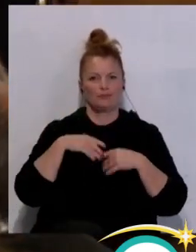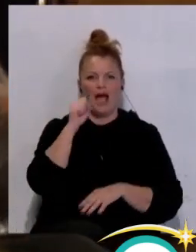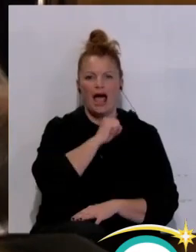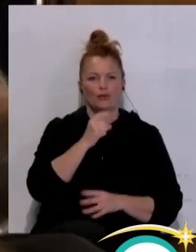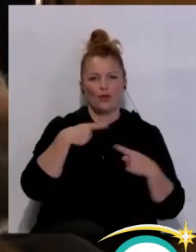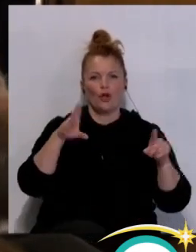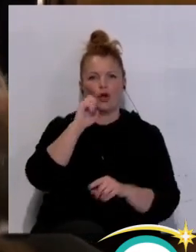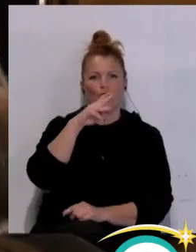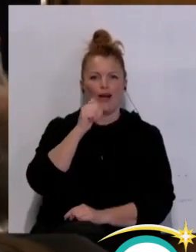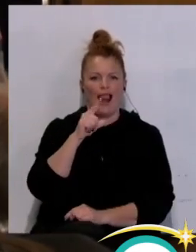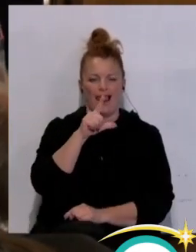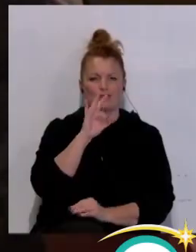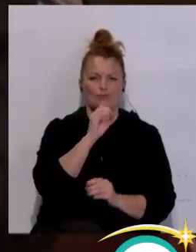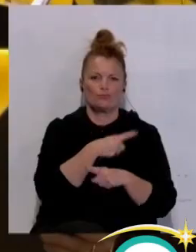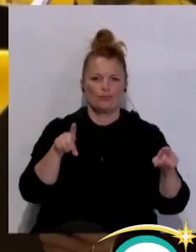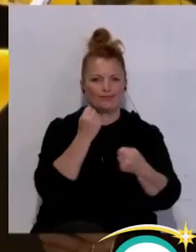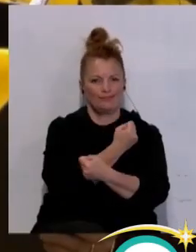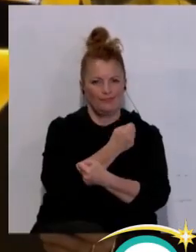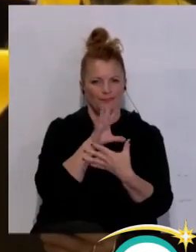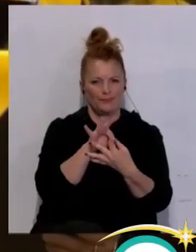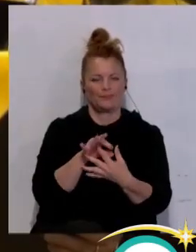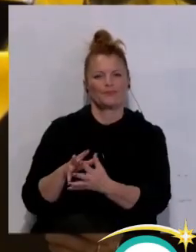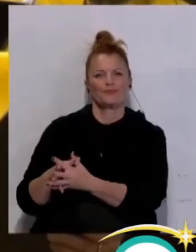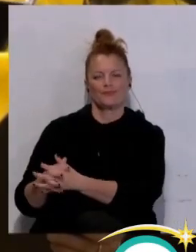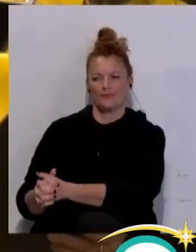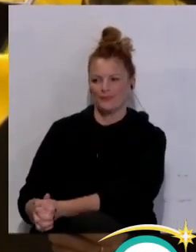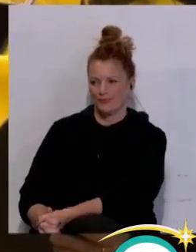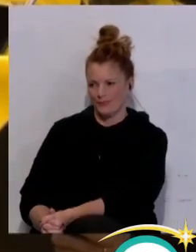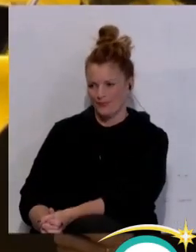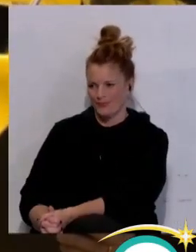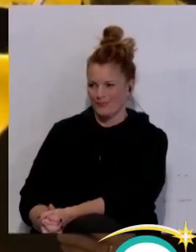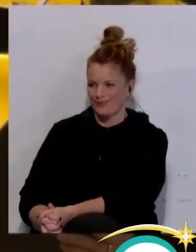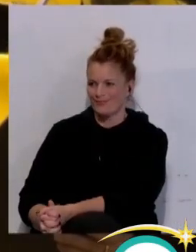[Música]